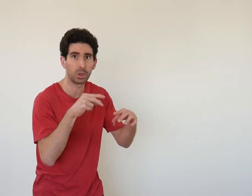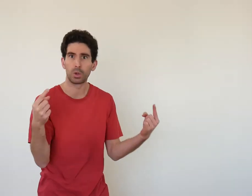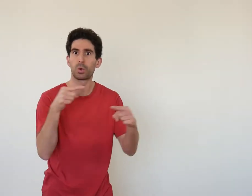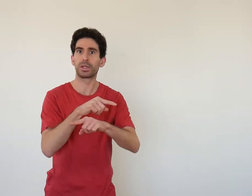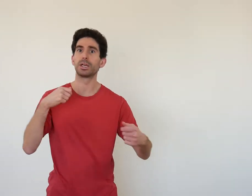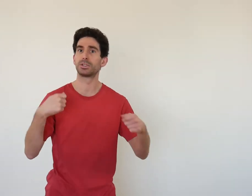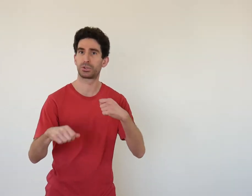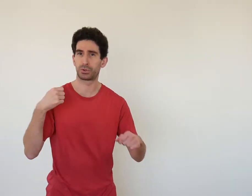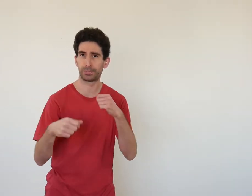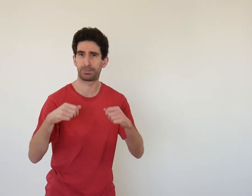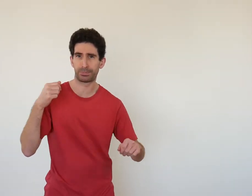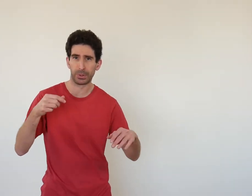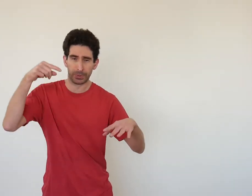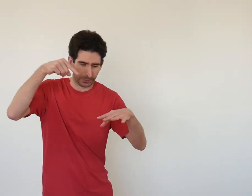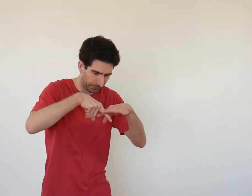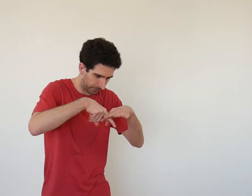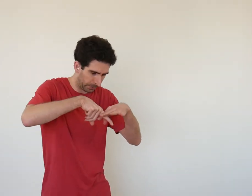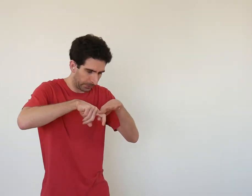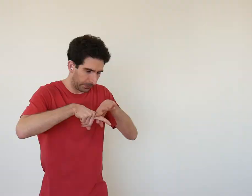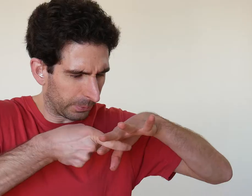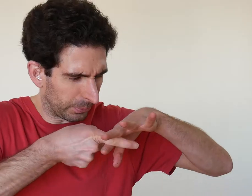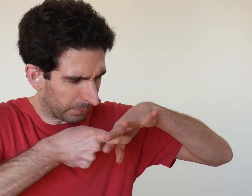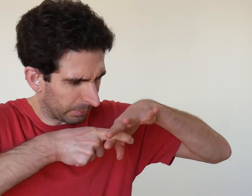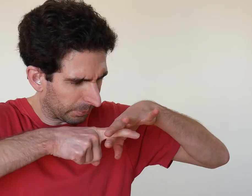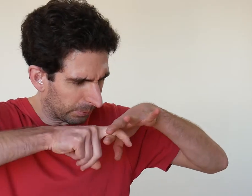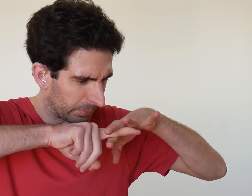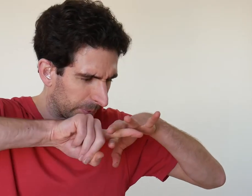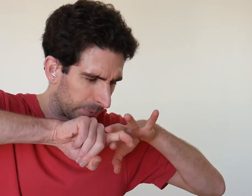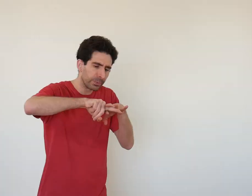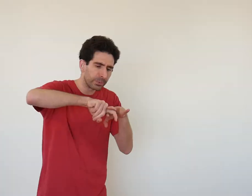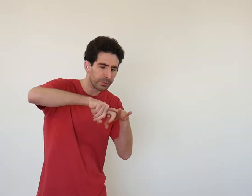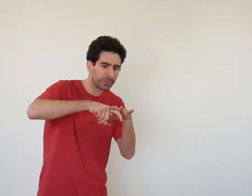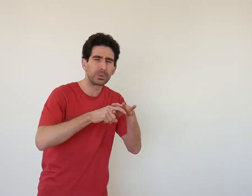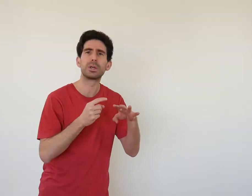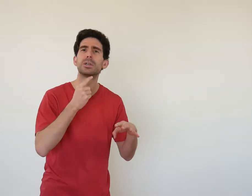Au contraire, il est souple. Dans la peau, il cherche